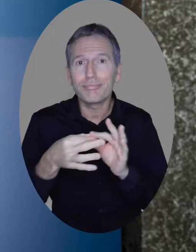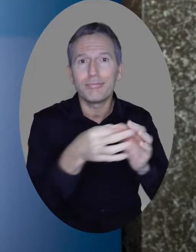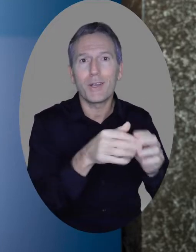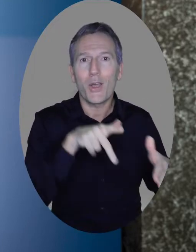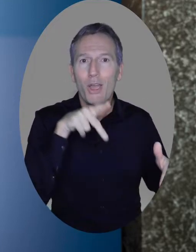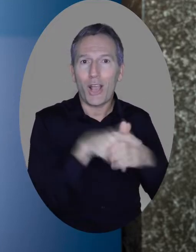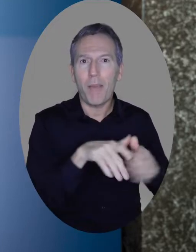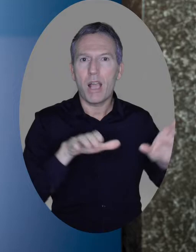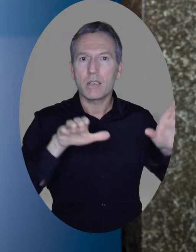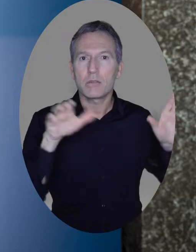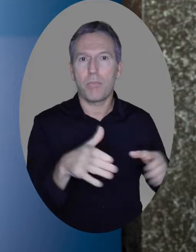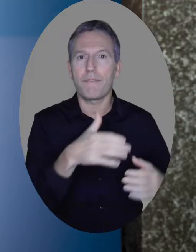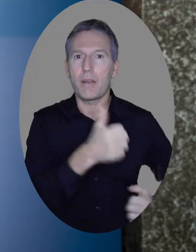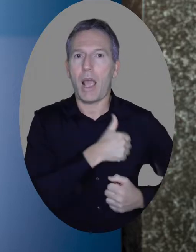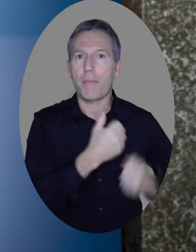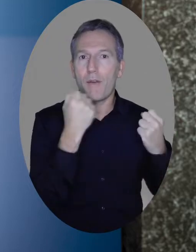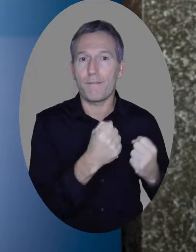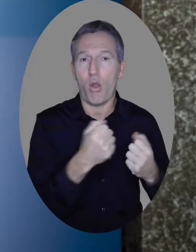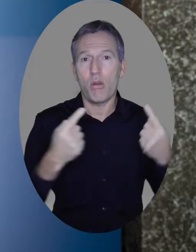Et si sa conquête a été assez facile, c'est parce que certes, Jules César